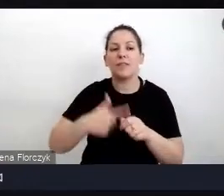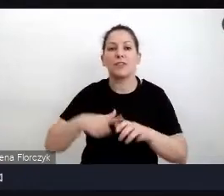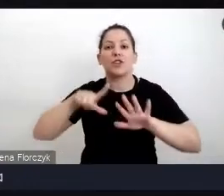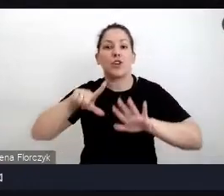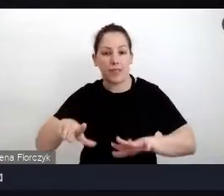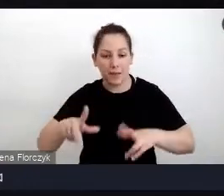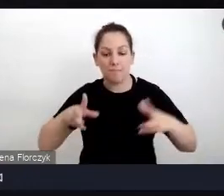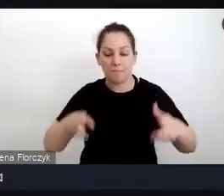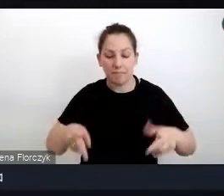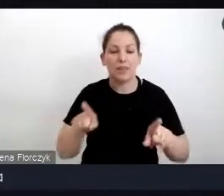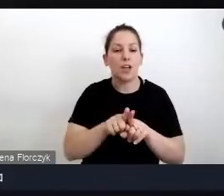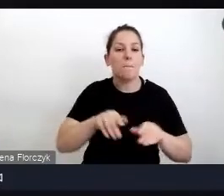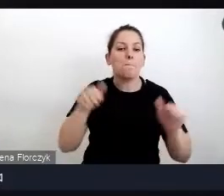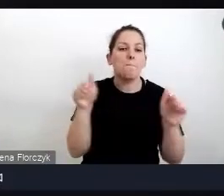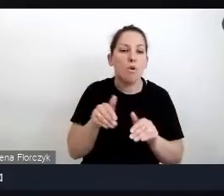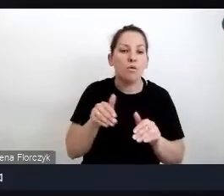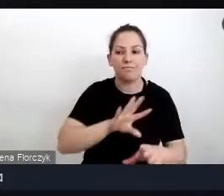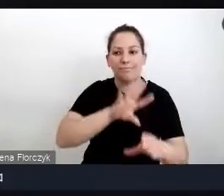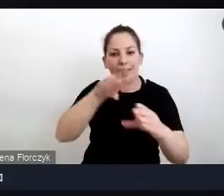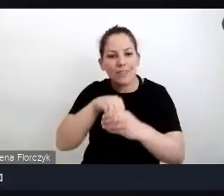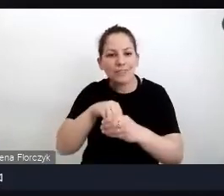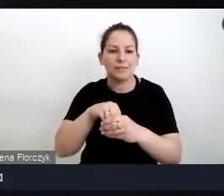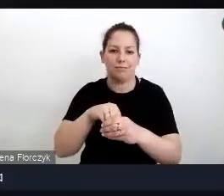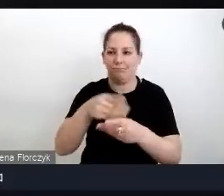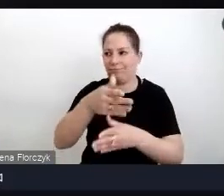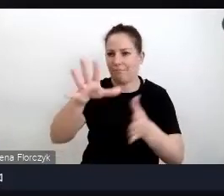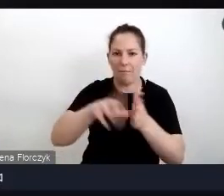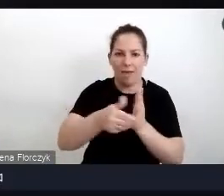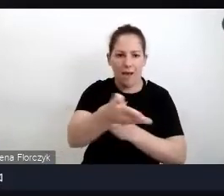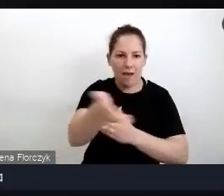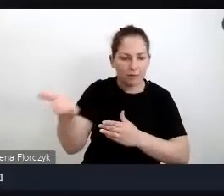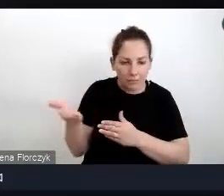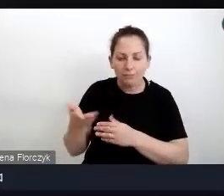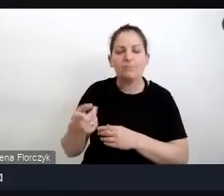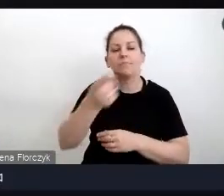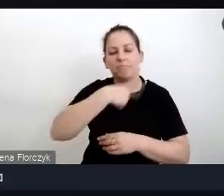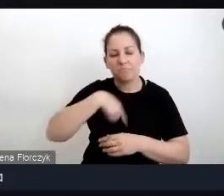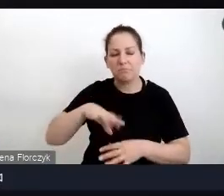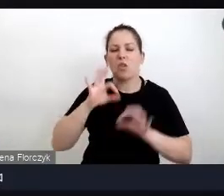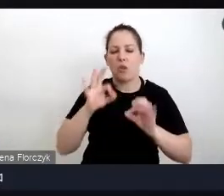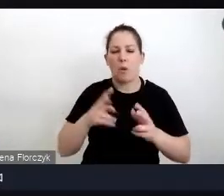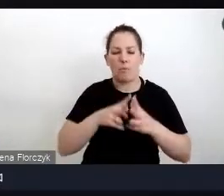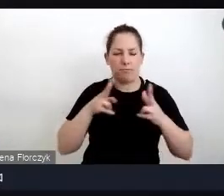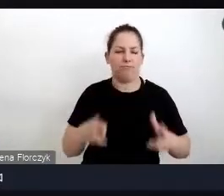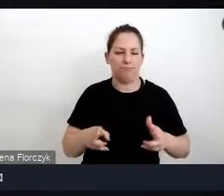oraz możliwości inwestycyjne stojące przed miastami, jesteśmy w dobrym momencie na wprowadzanie zmian